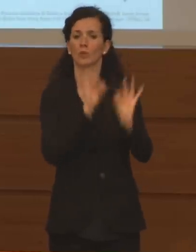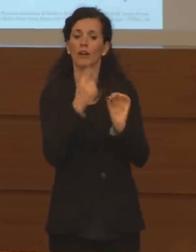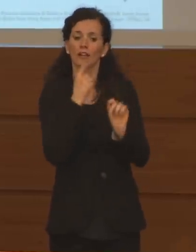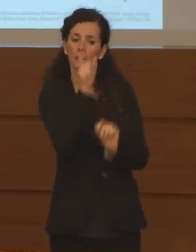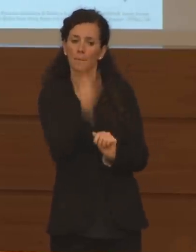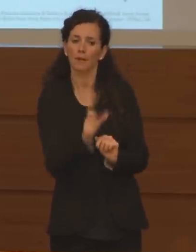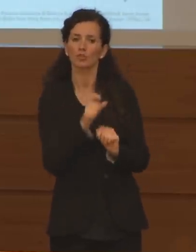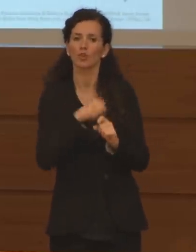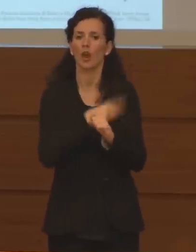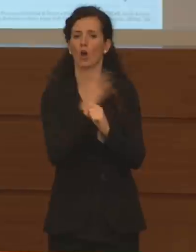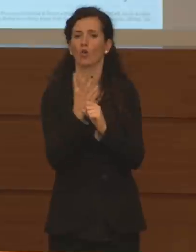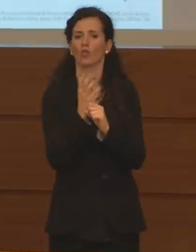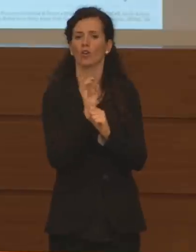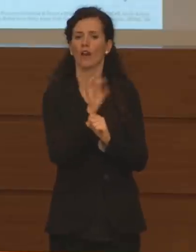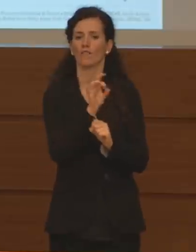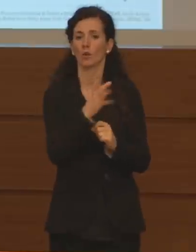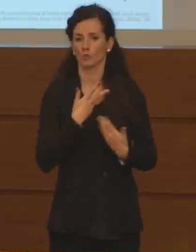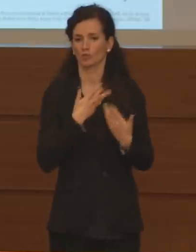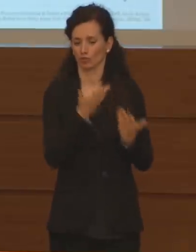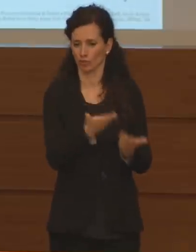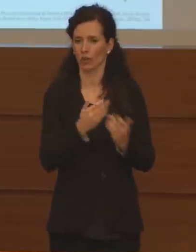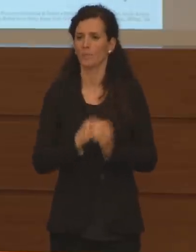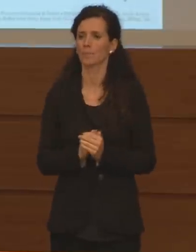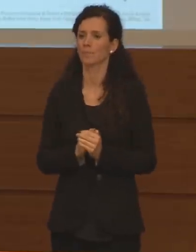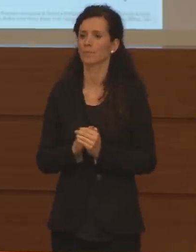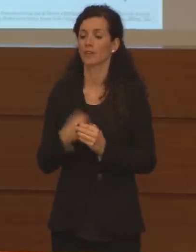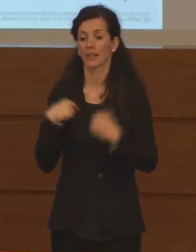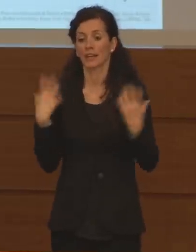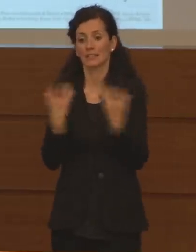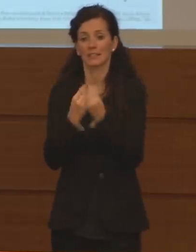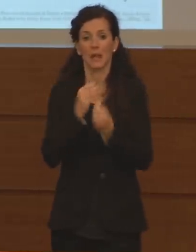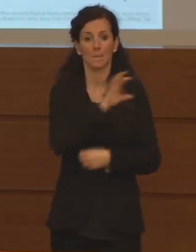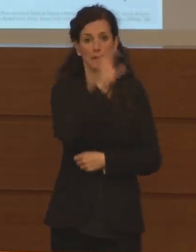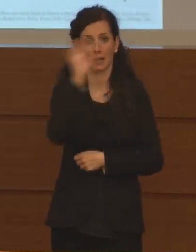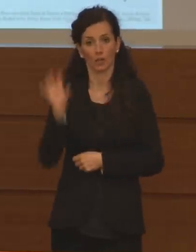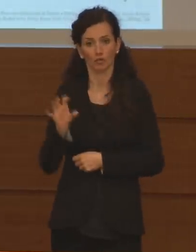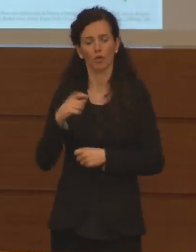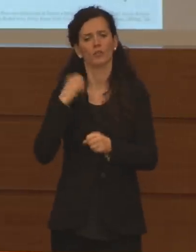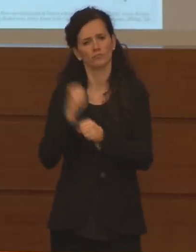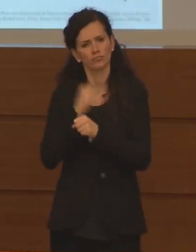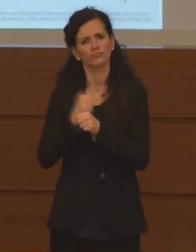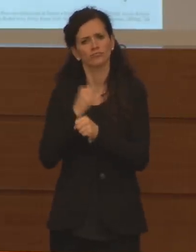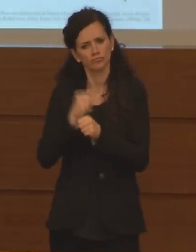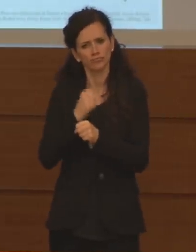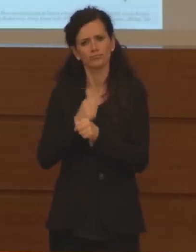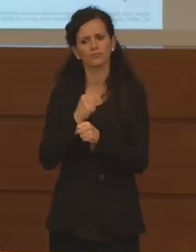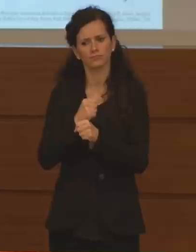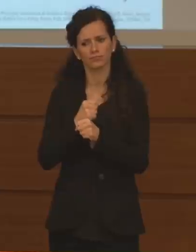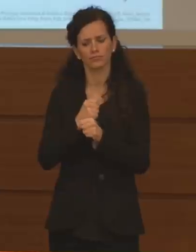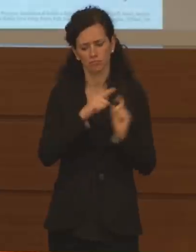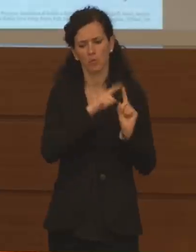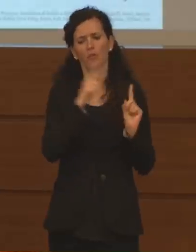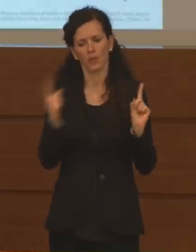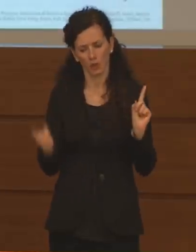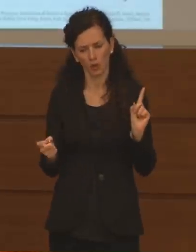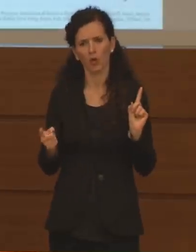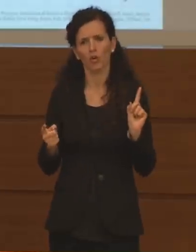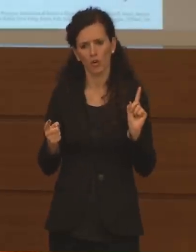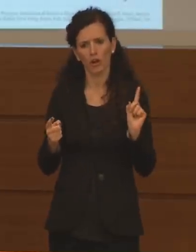Stiamo lavorando insieme con le regioni per quanto riguarda la parte sanitaria e